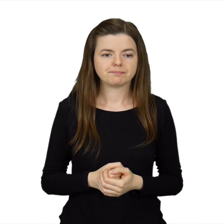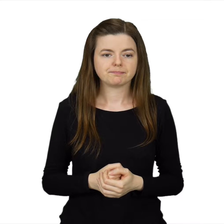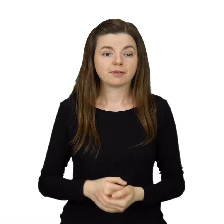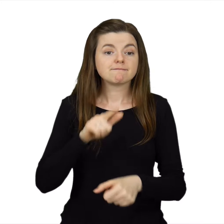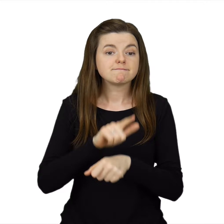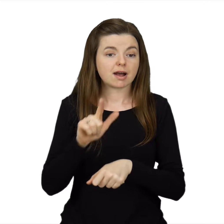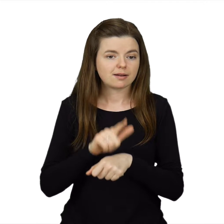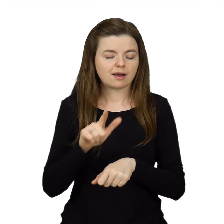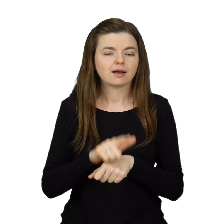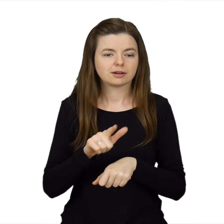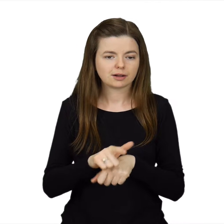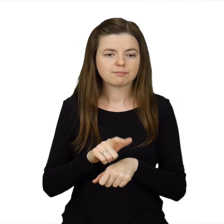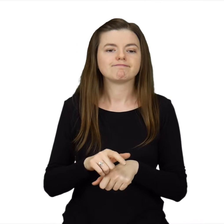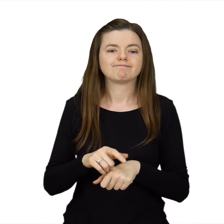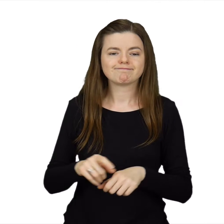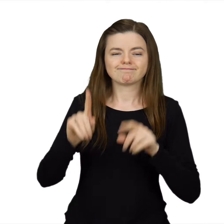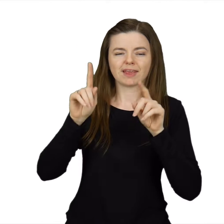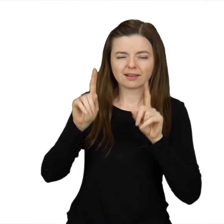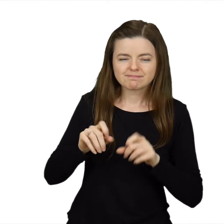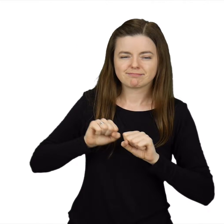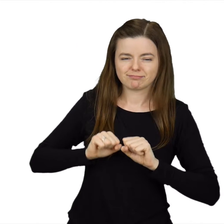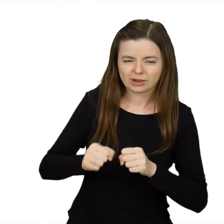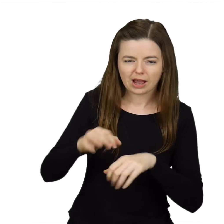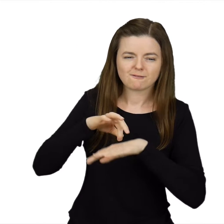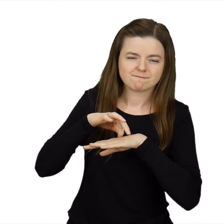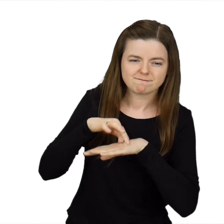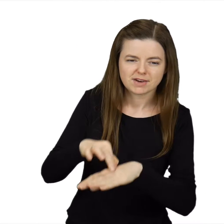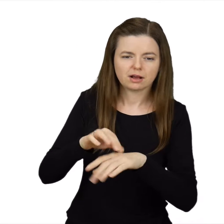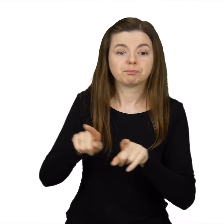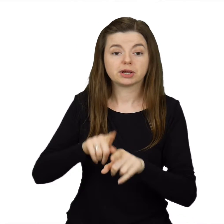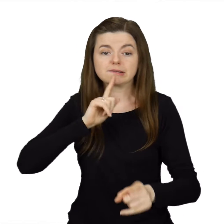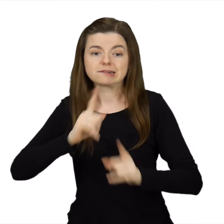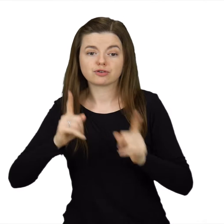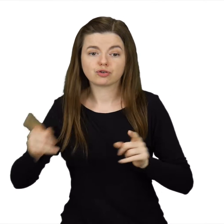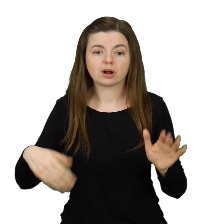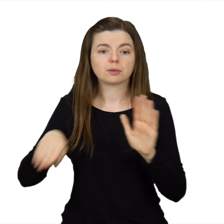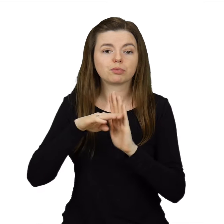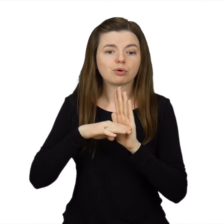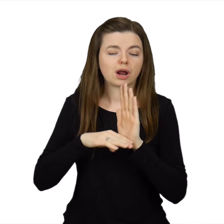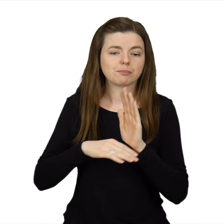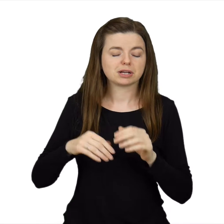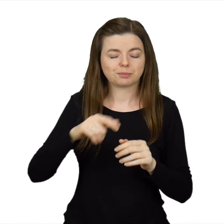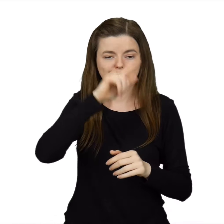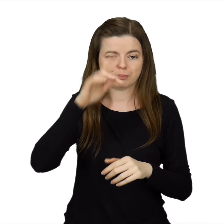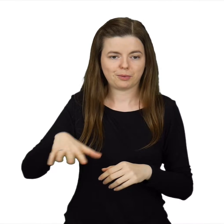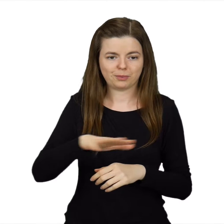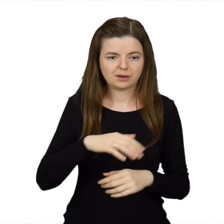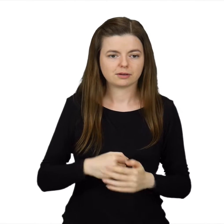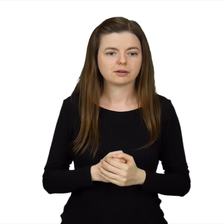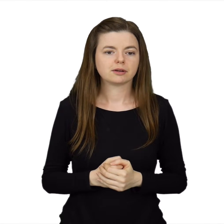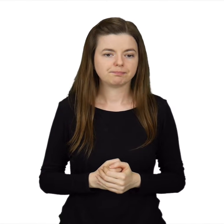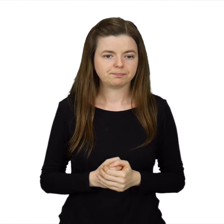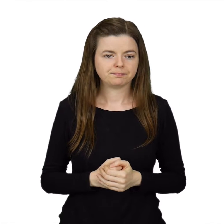wdrażanie i koordynacja programów społecznych,